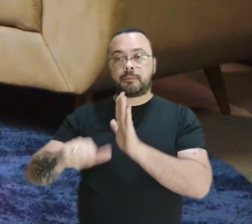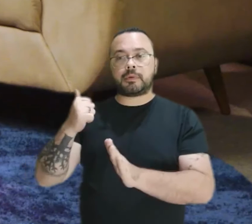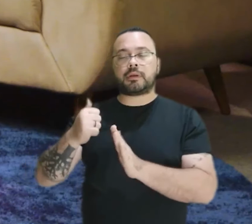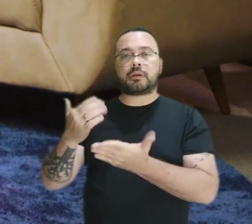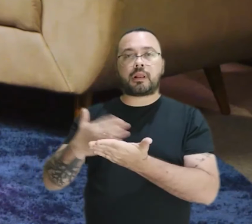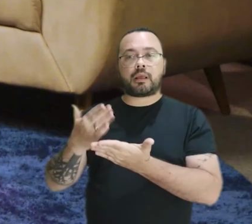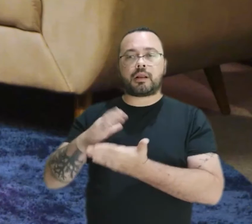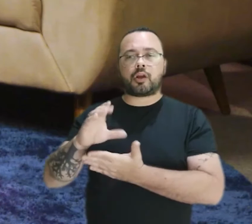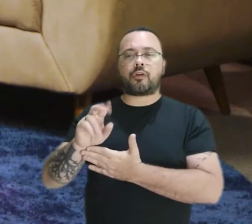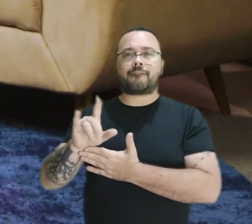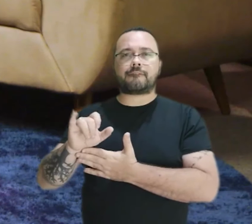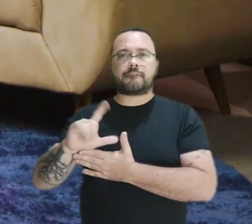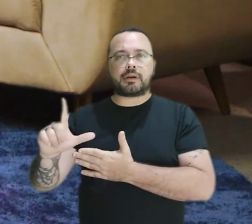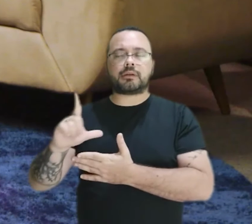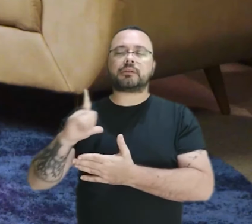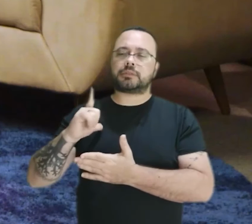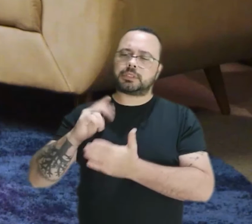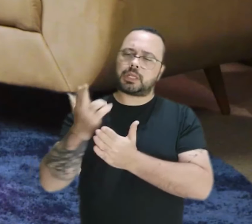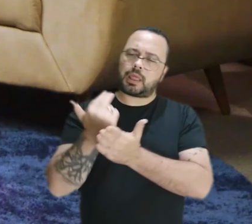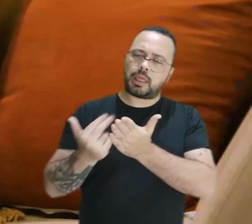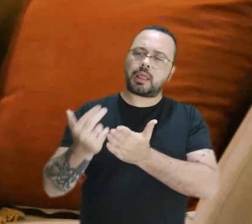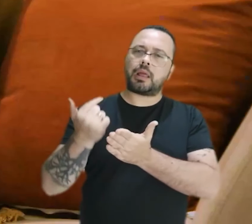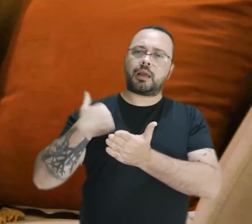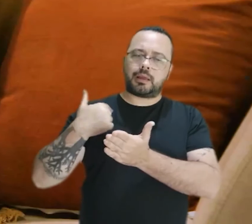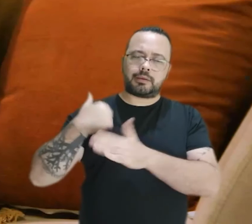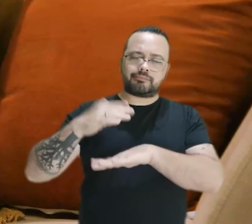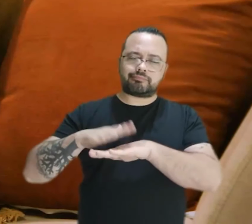ele tem ilustrações que são minhas, desenhos que eu fazia,